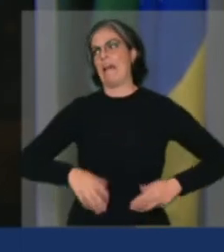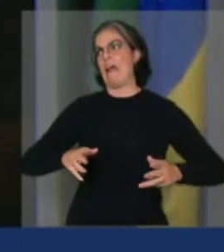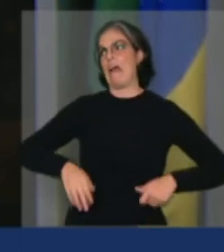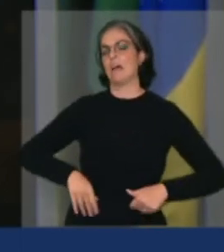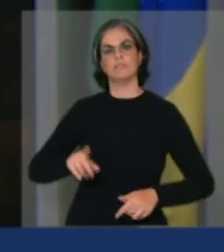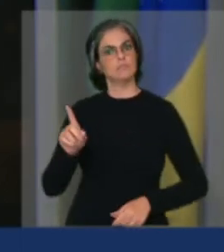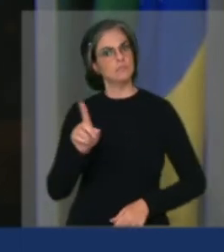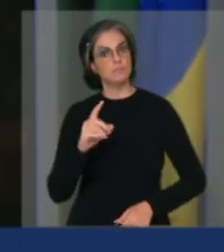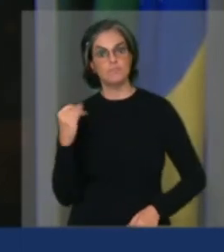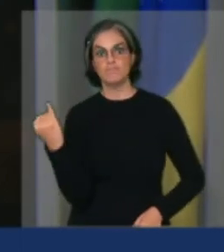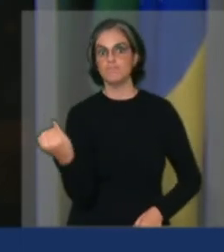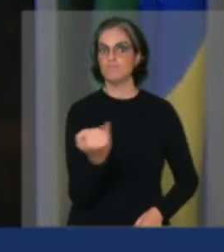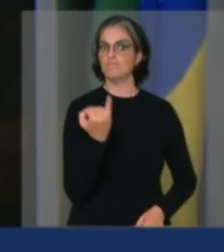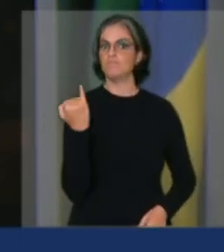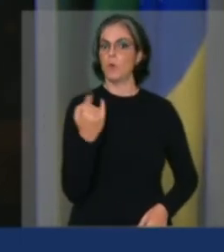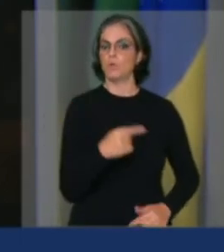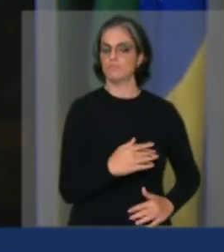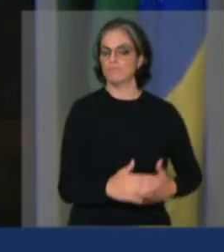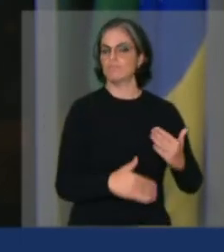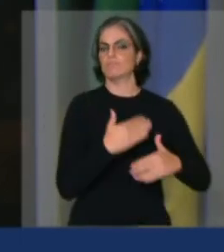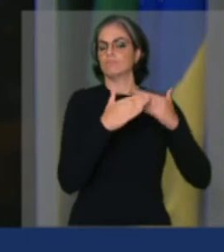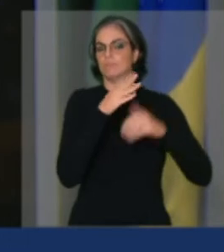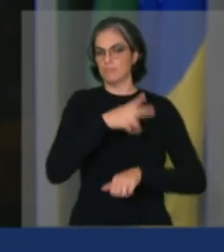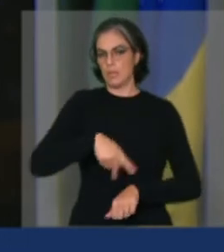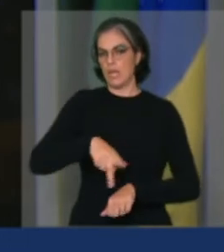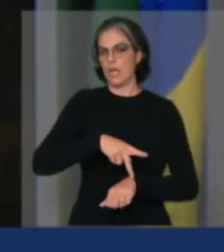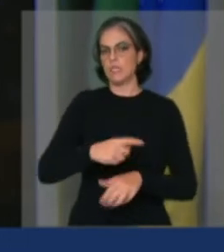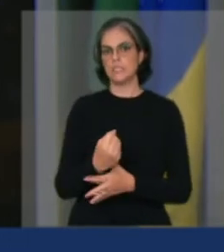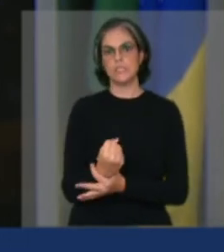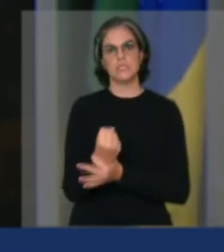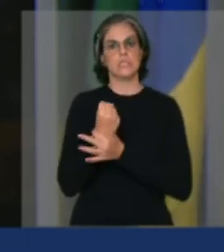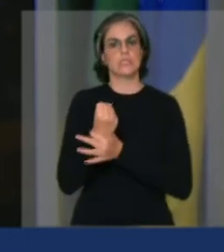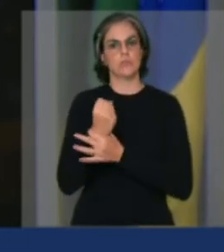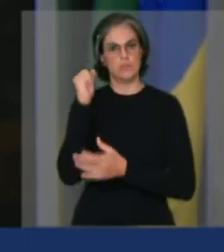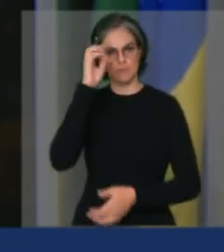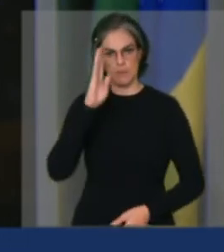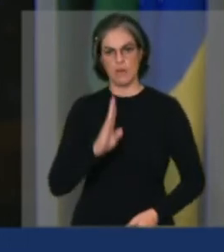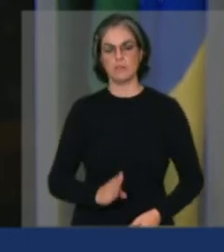E ATÉ MESMO PARA GARANTIR A SEGURANÇA DE NOSSO PAÍS, TAMBÉM, SABEMOS, PRESIDENTE, QUE HOJE EXISTE UM DÉFICIT NO